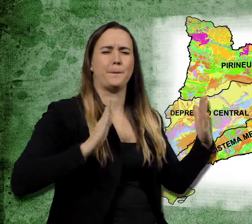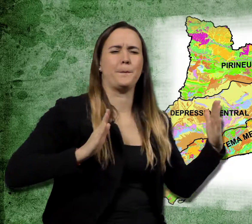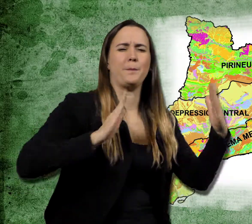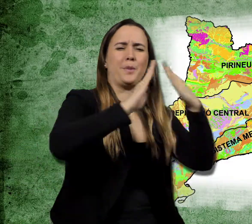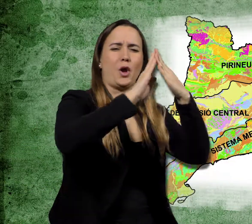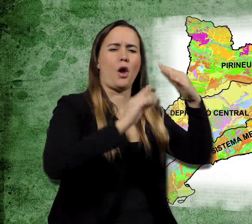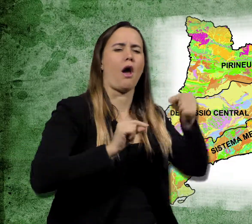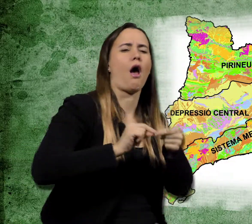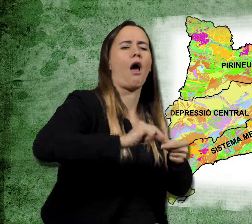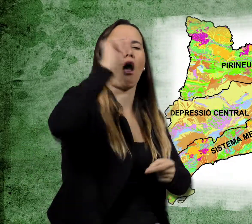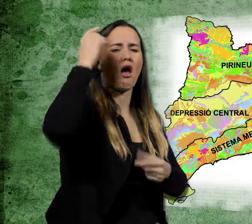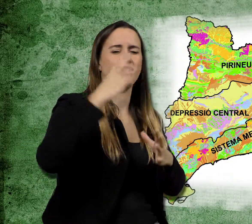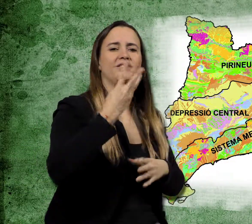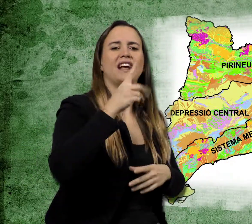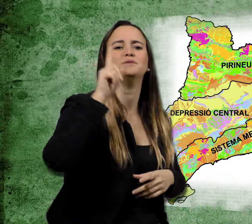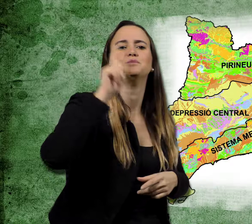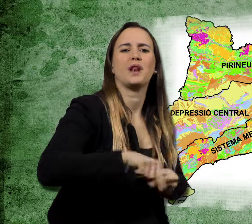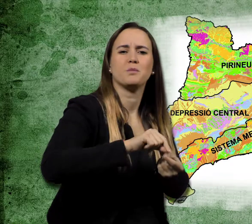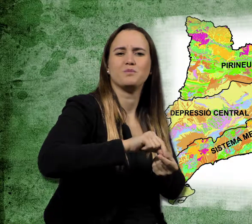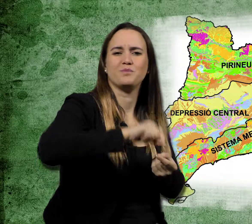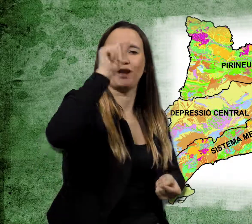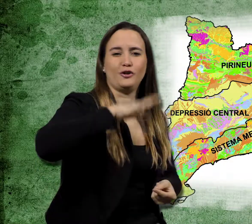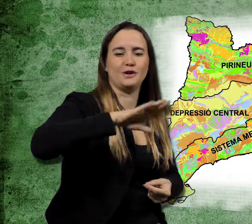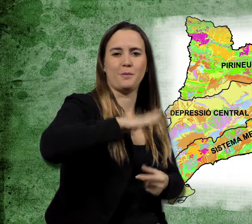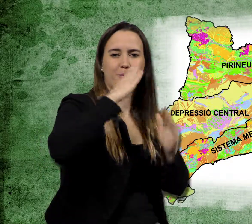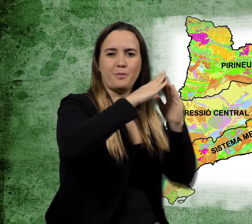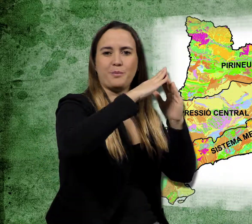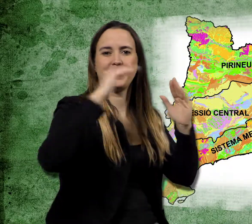pics que arriben als 3.000 metres als Pirineus